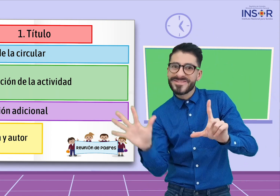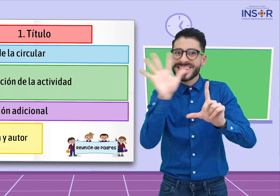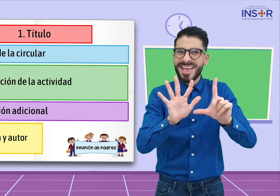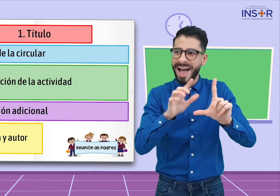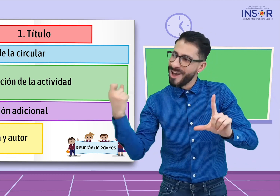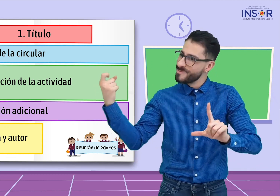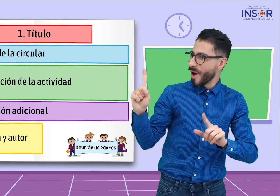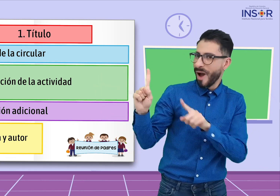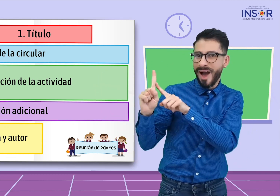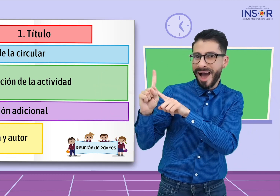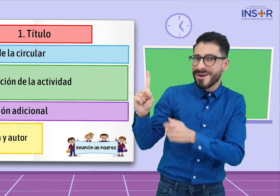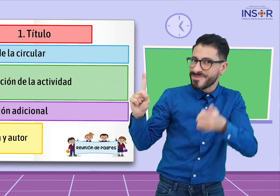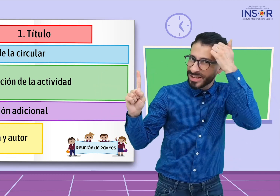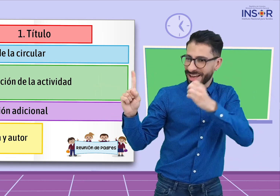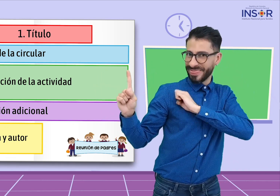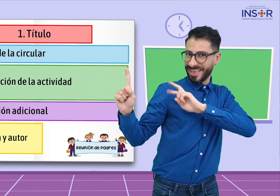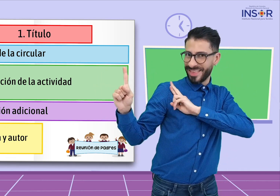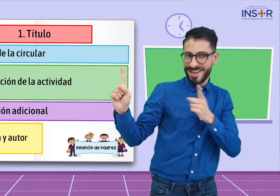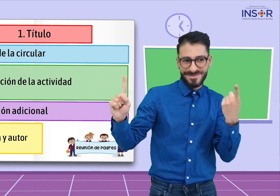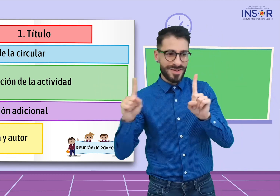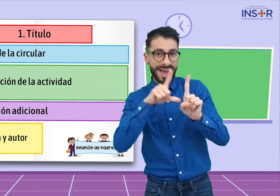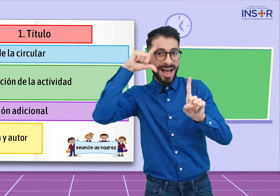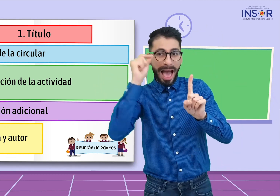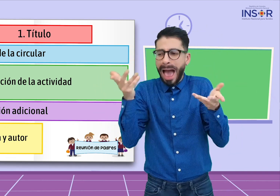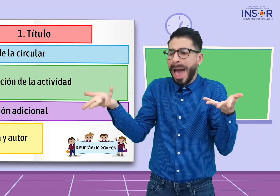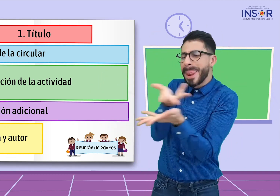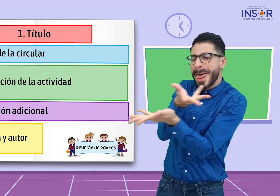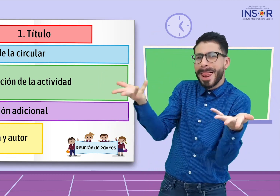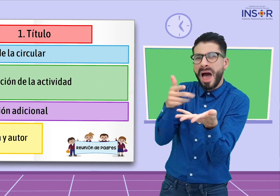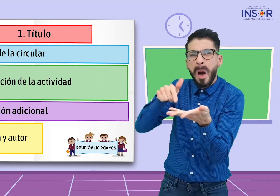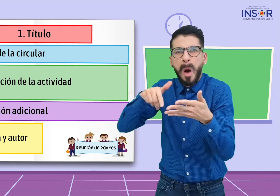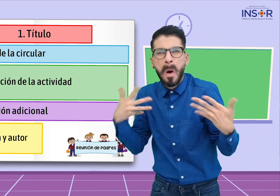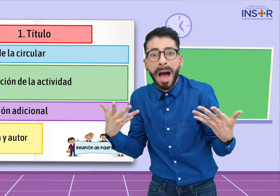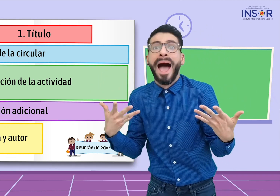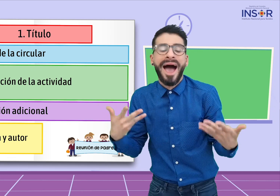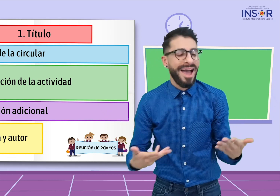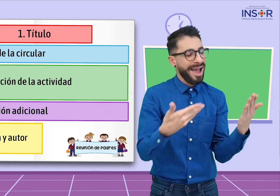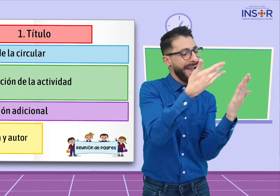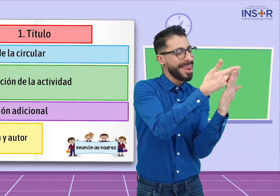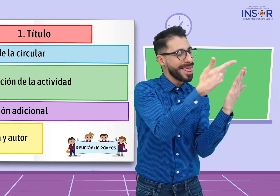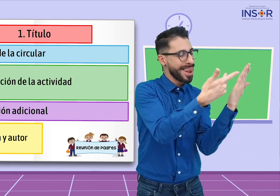En el próximo video la profesora Edith junto con Leidy van a conversar sobre el texto,